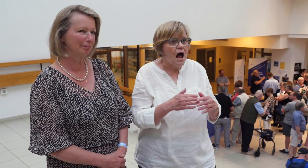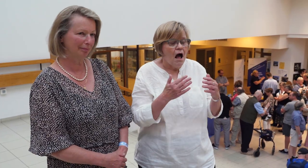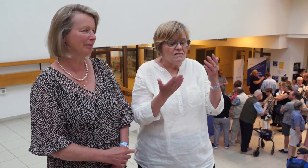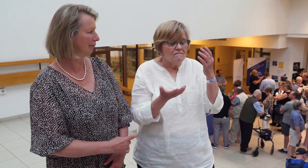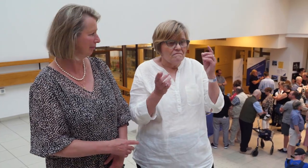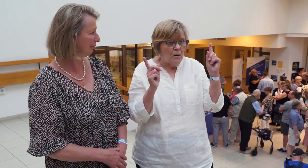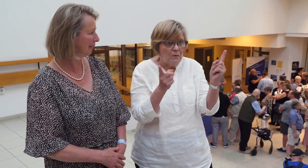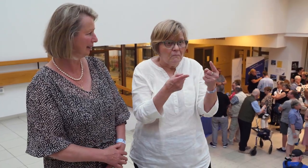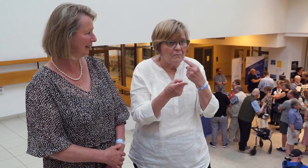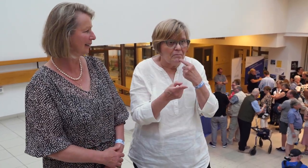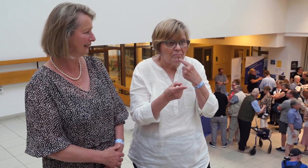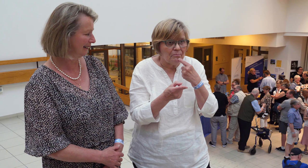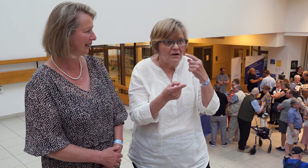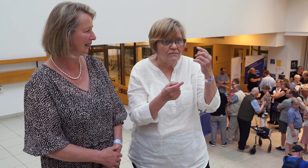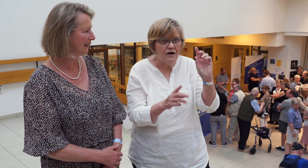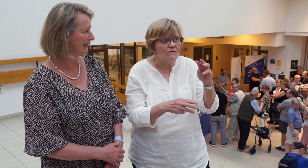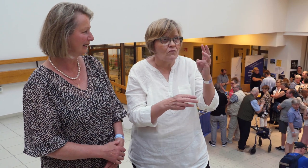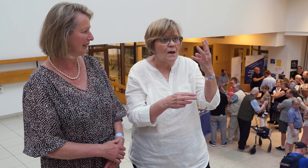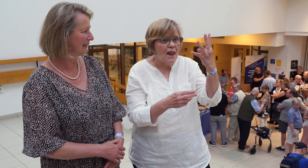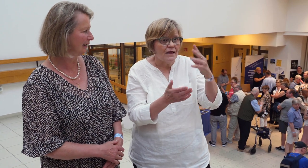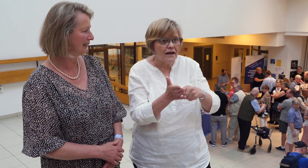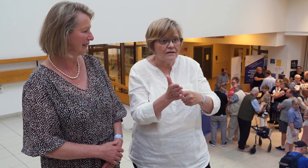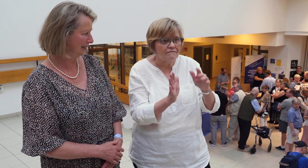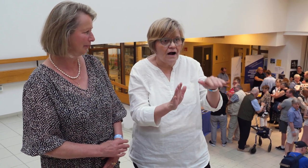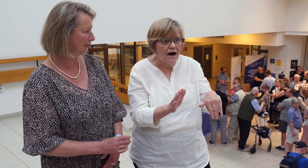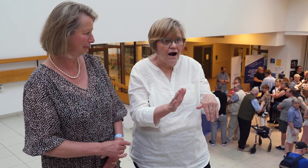Meillä taisi olla vain neljä tapaamista ennen esitystä.